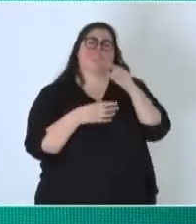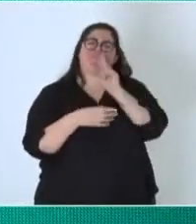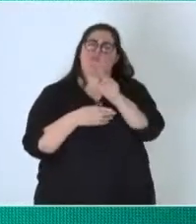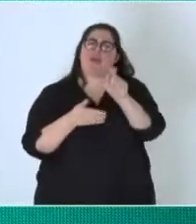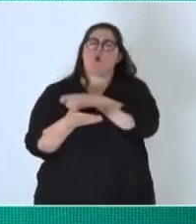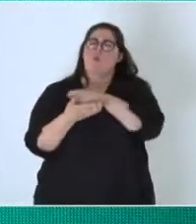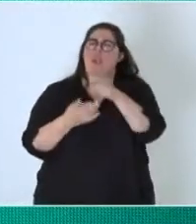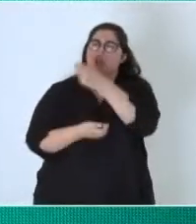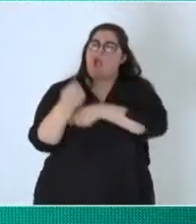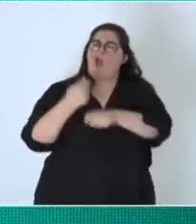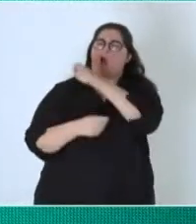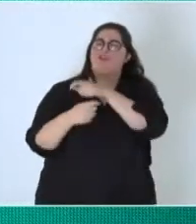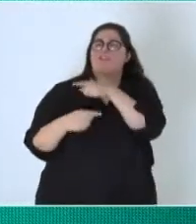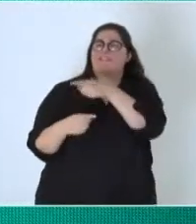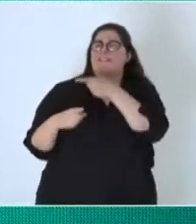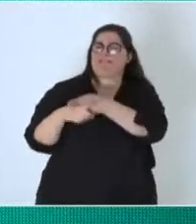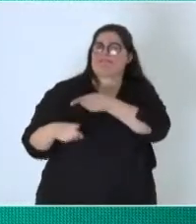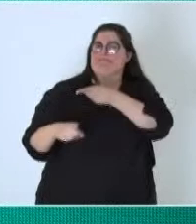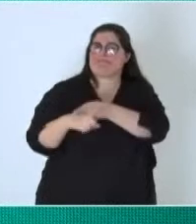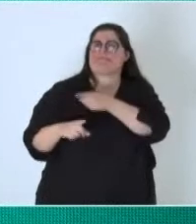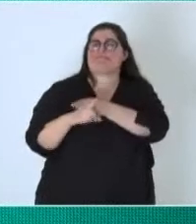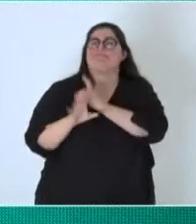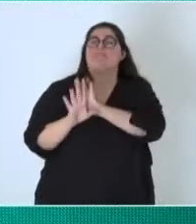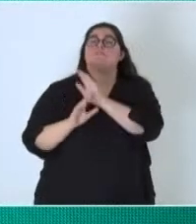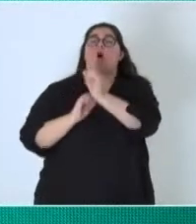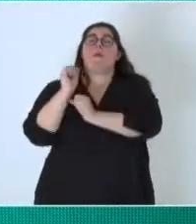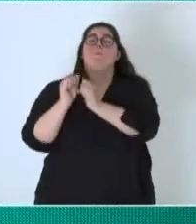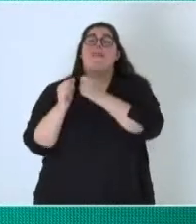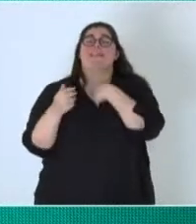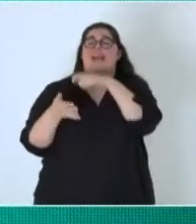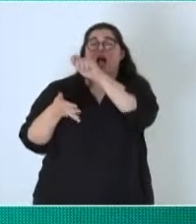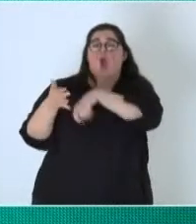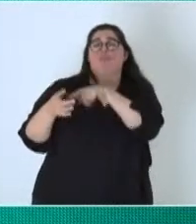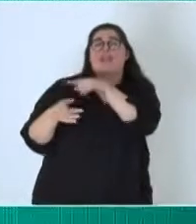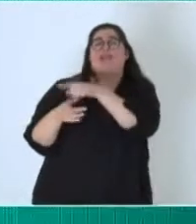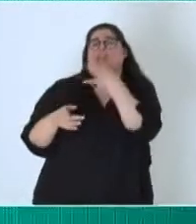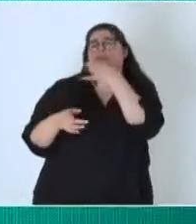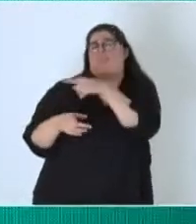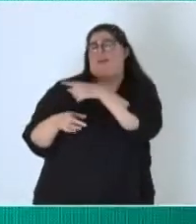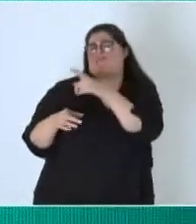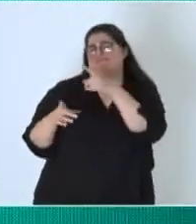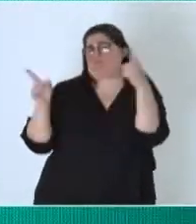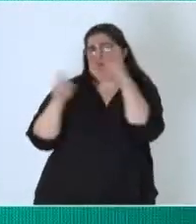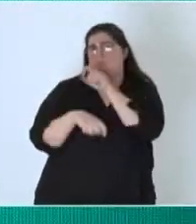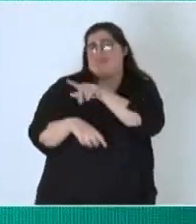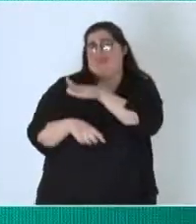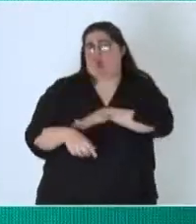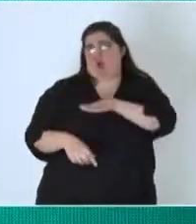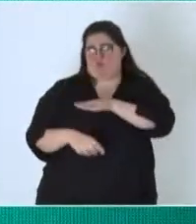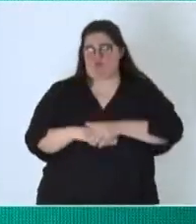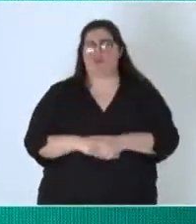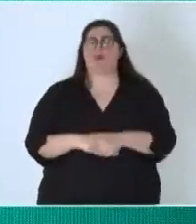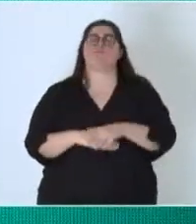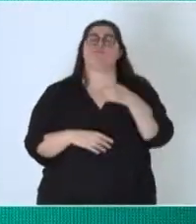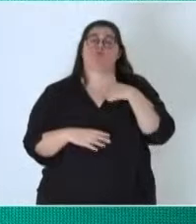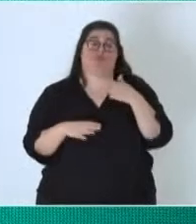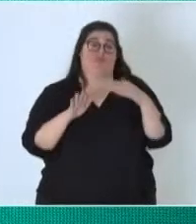INTEGRóÓ LA SUBCOMISIóÓN DE DERECHOS HUMANOS E INTEGRACIóÓN